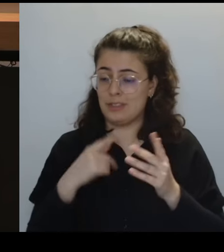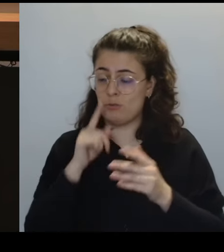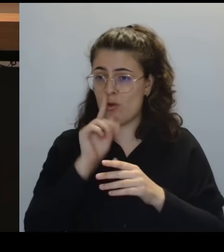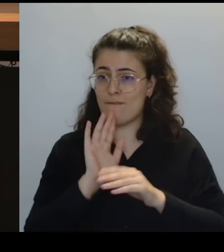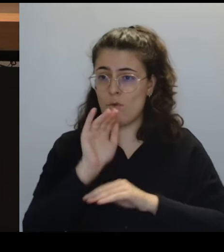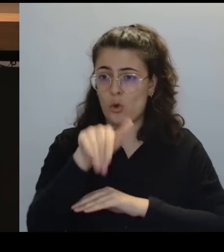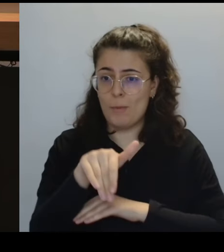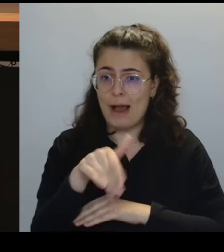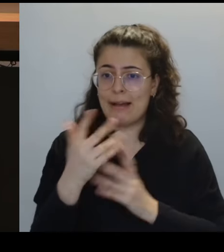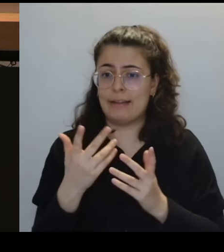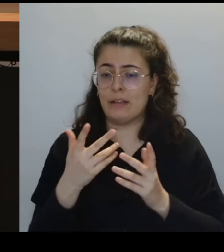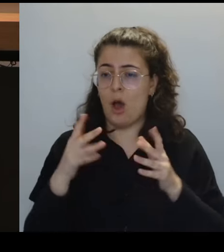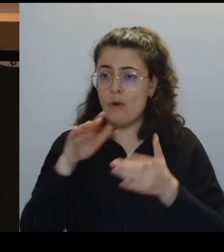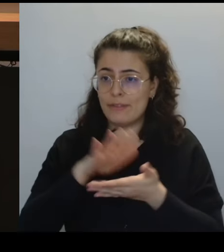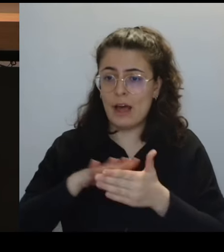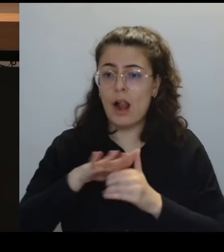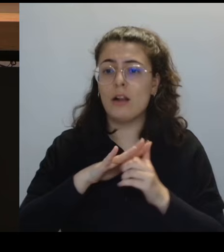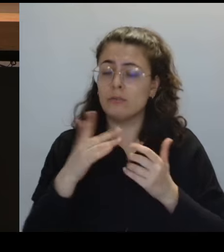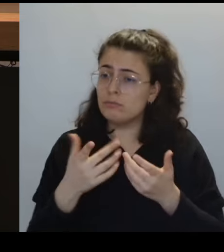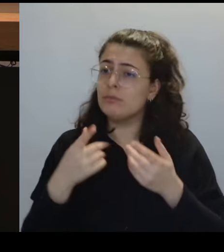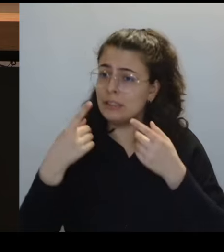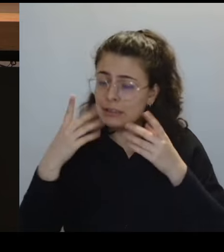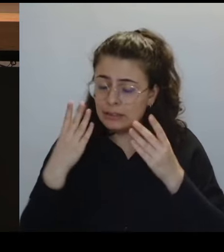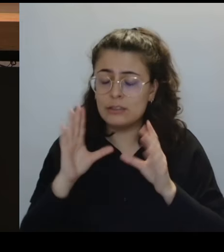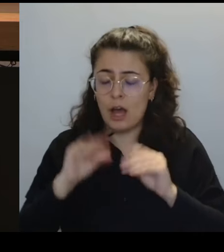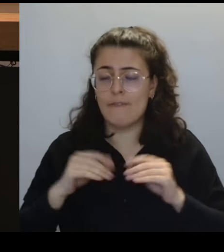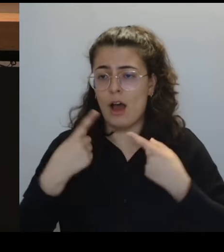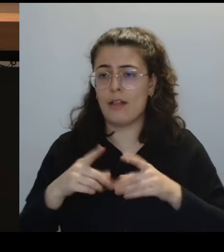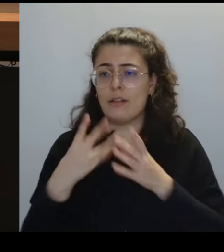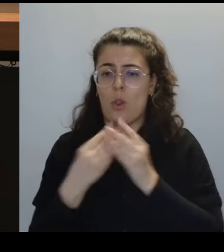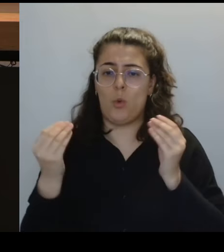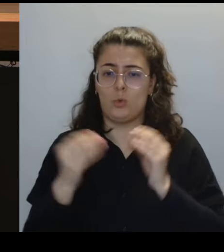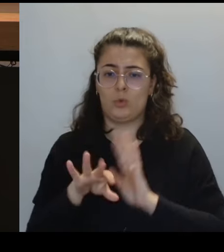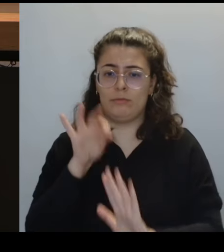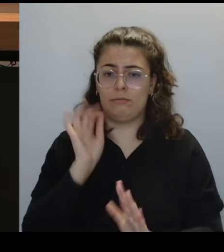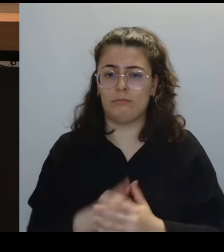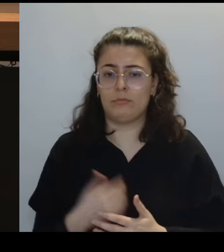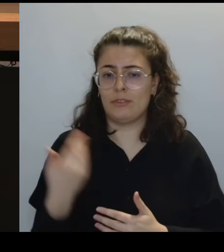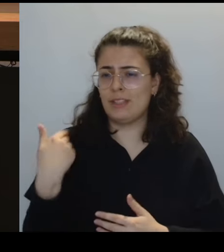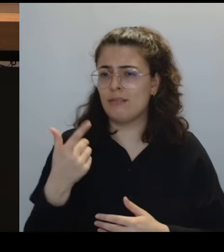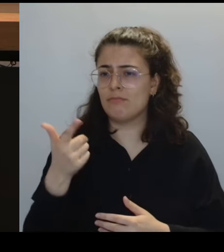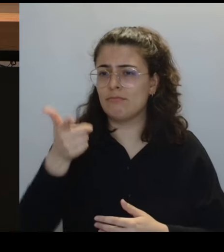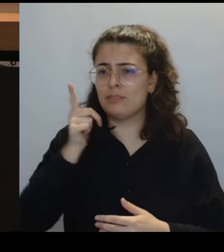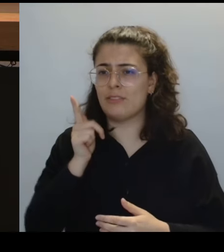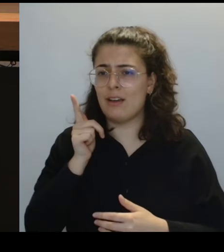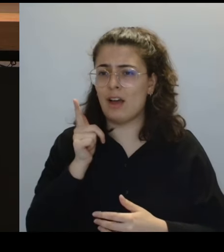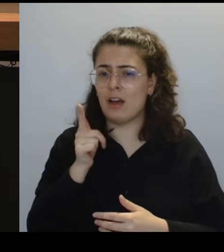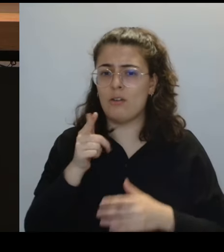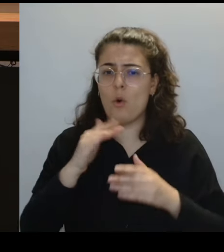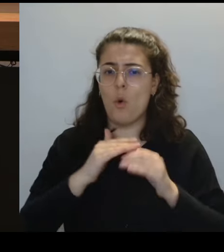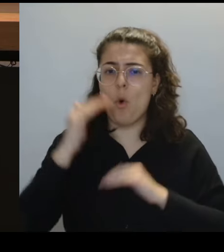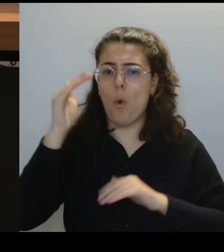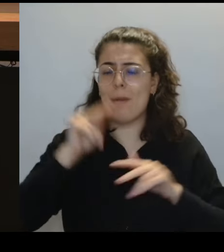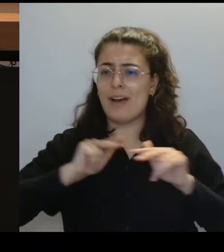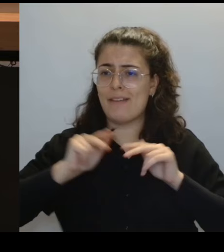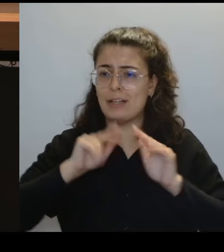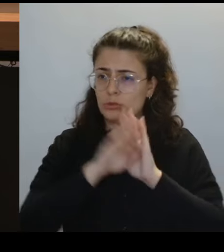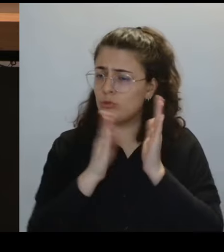hiesige Oberverwaltungsgericht vorletztes Jahr erst bestätigte. Auf diese Reform hatte sich Rot-Grün-Rot daher verständigt.